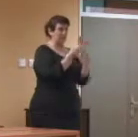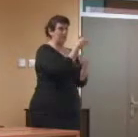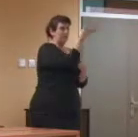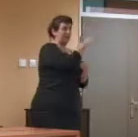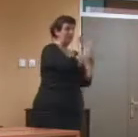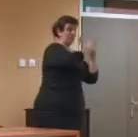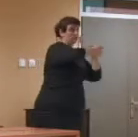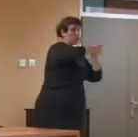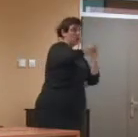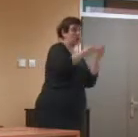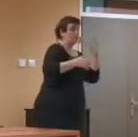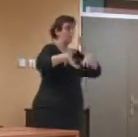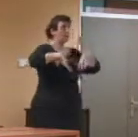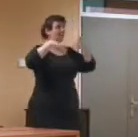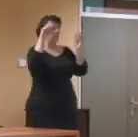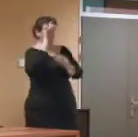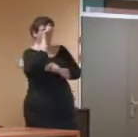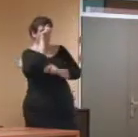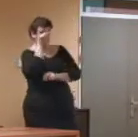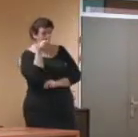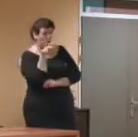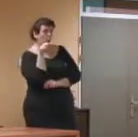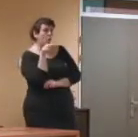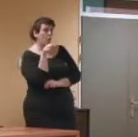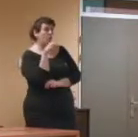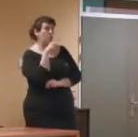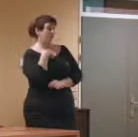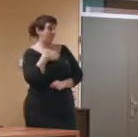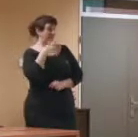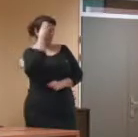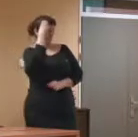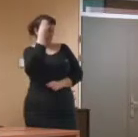porque cada faraón que llegaba quería dejar su propia señal.